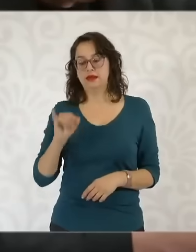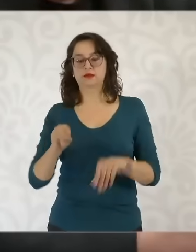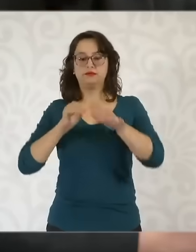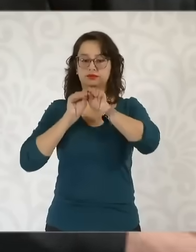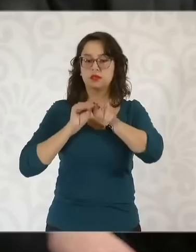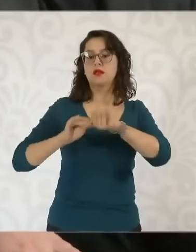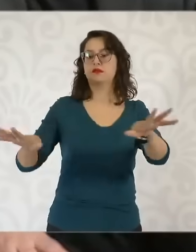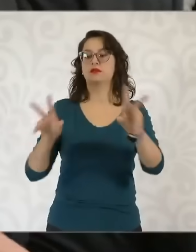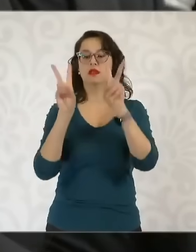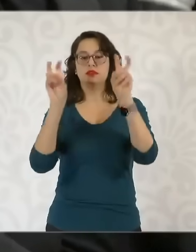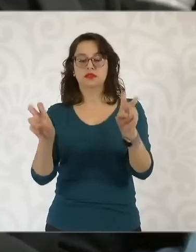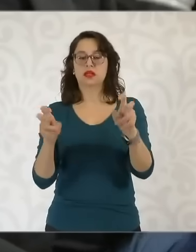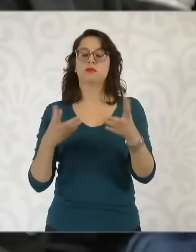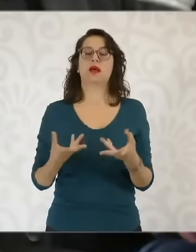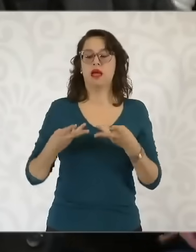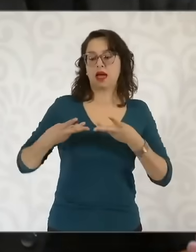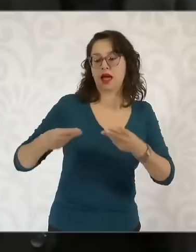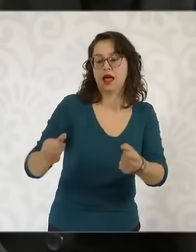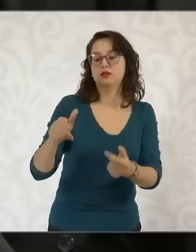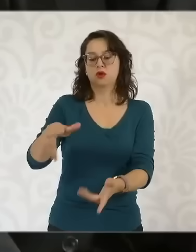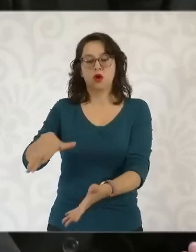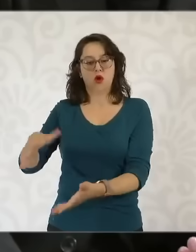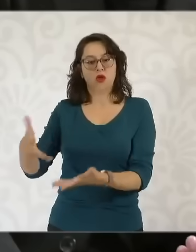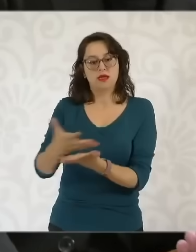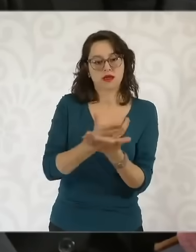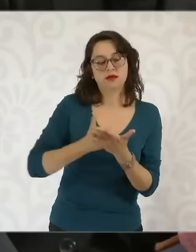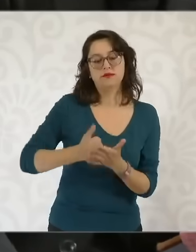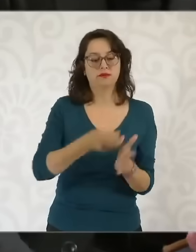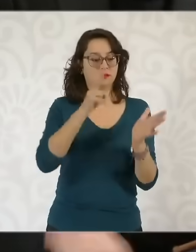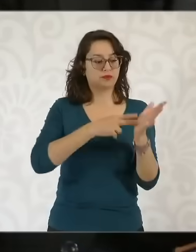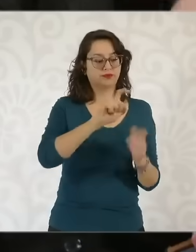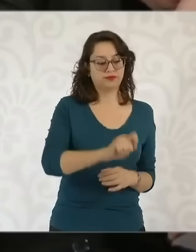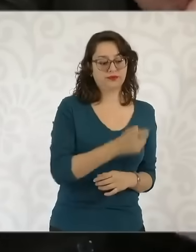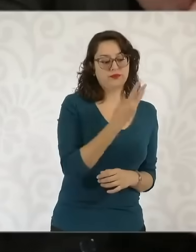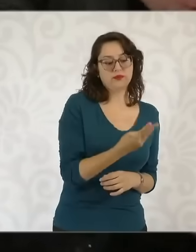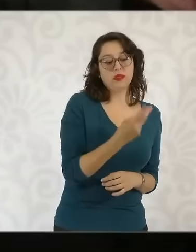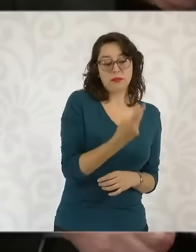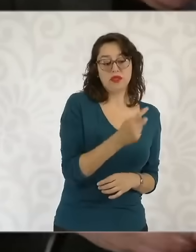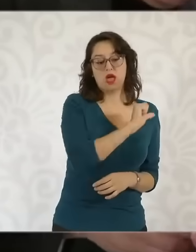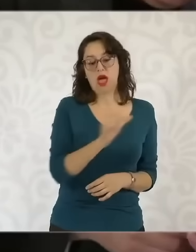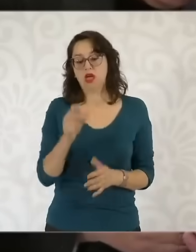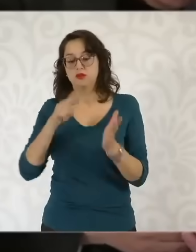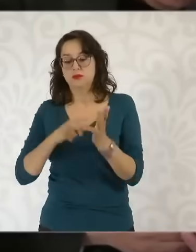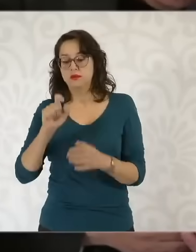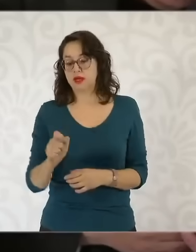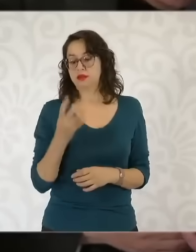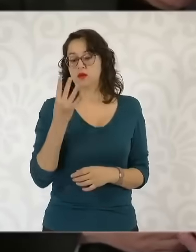en los hogares, la cual arroja que de 2022 a 2024, es decir, en solo 2 años y el ingreso promedio